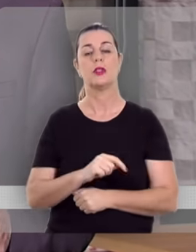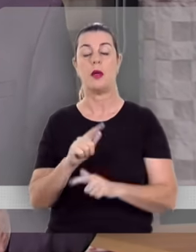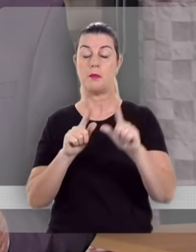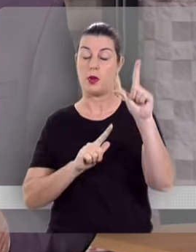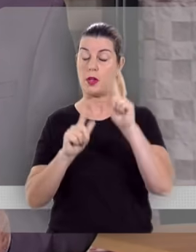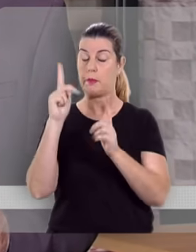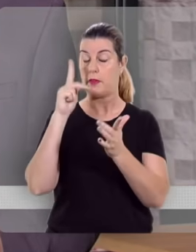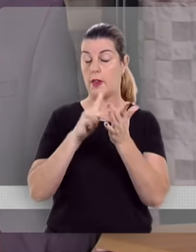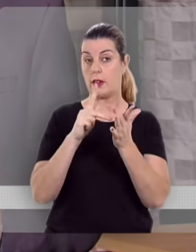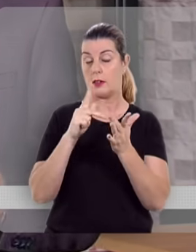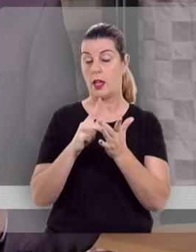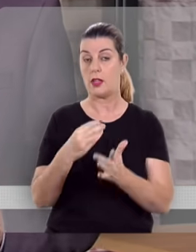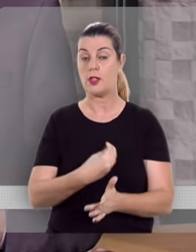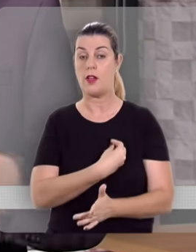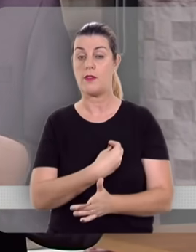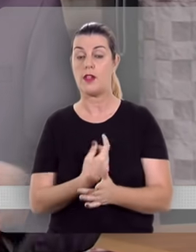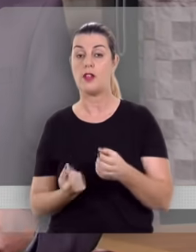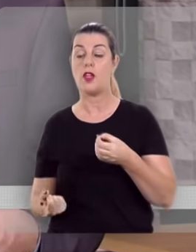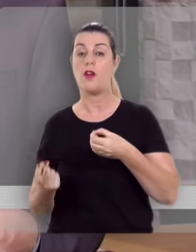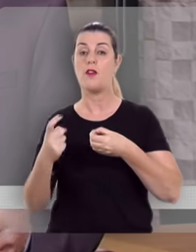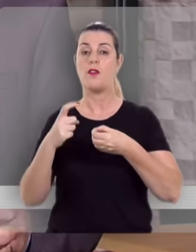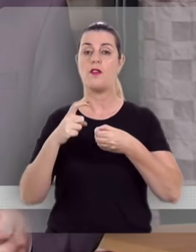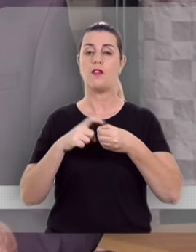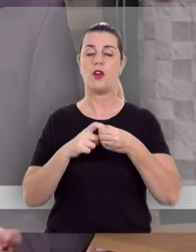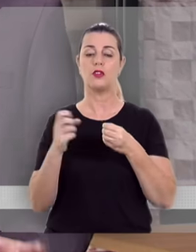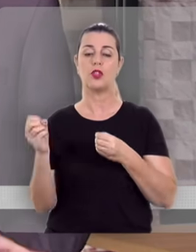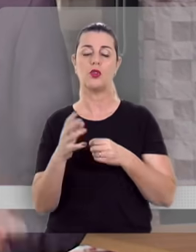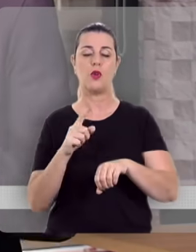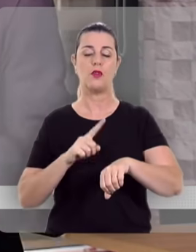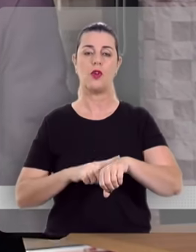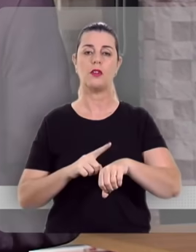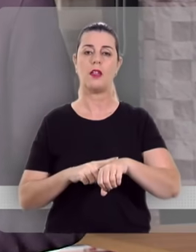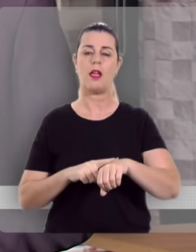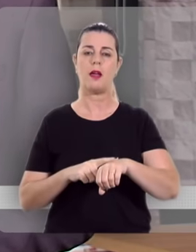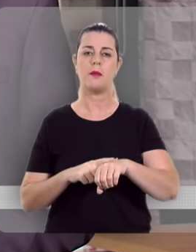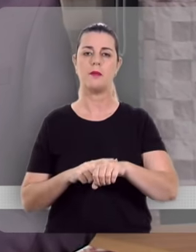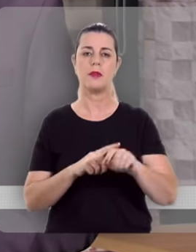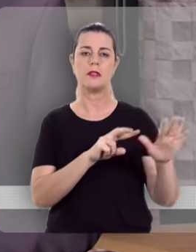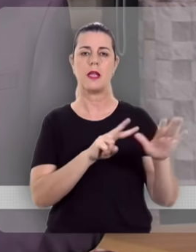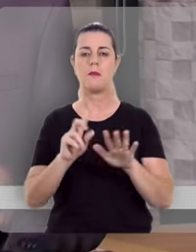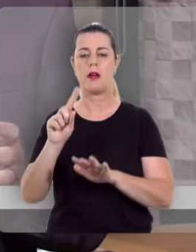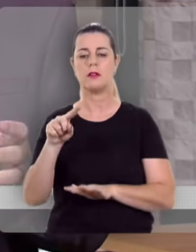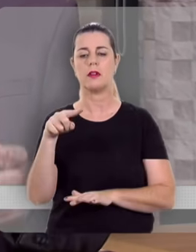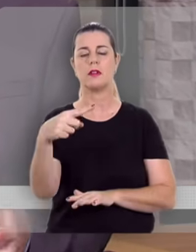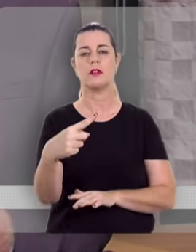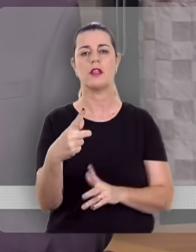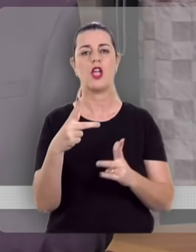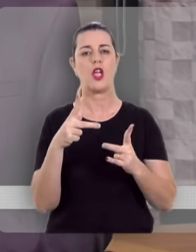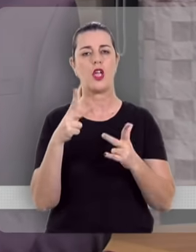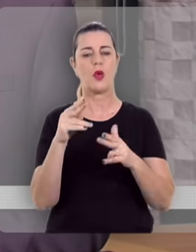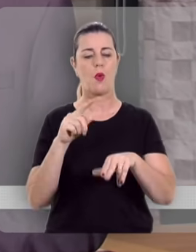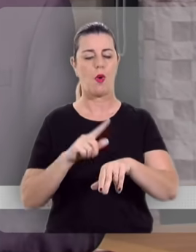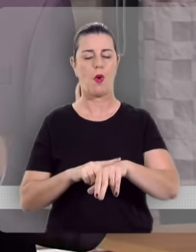programa Verdade e Vida volta agora neste novo Formato na próxima semana é isso mesmo horário